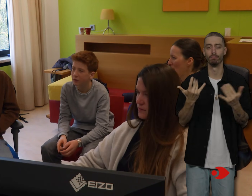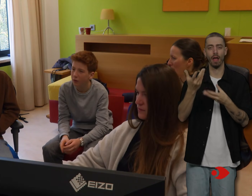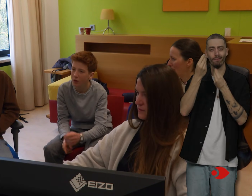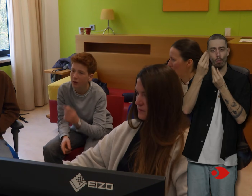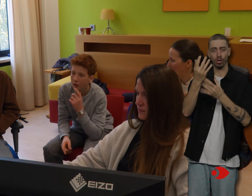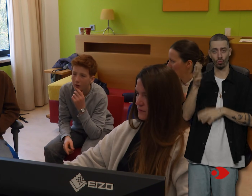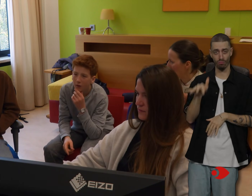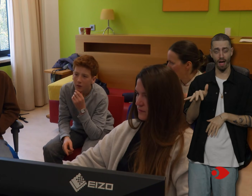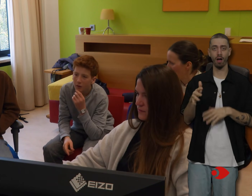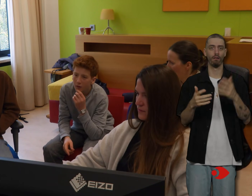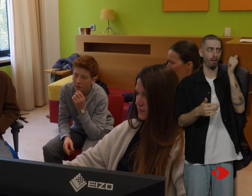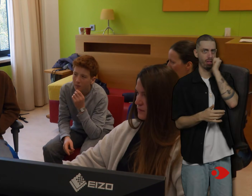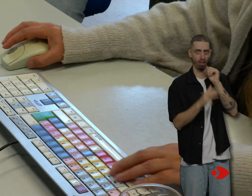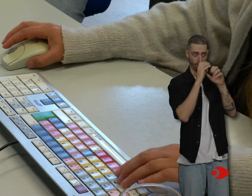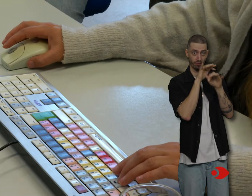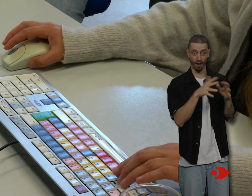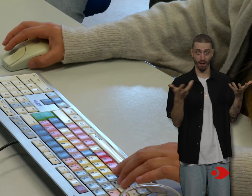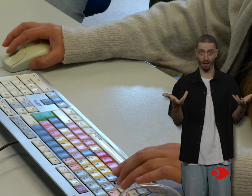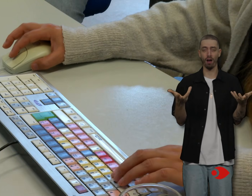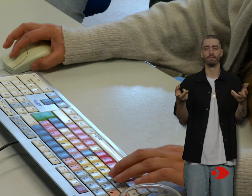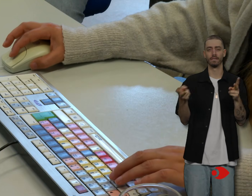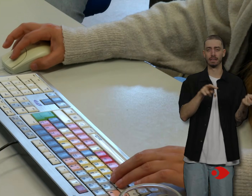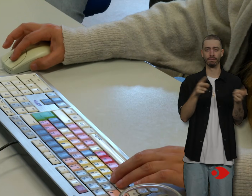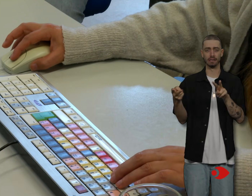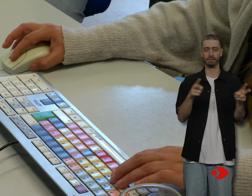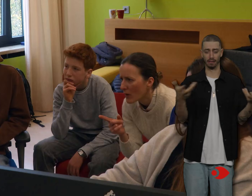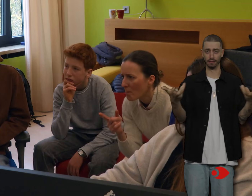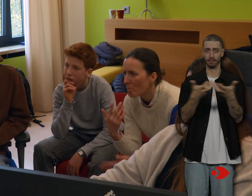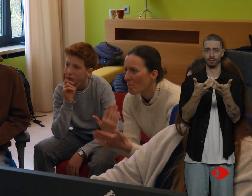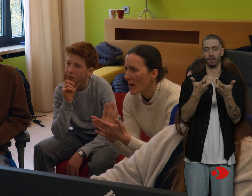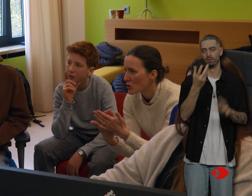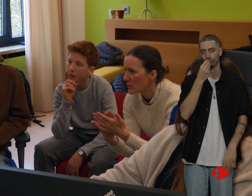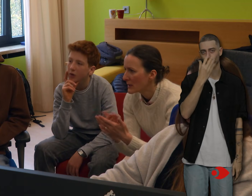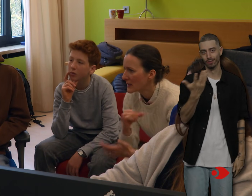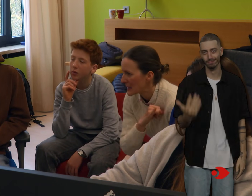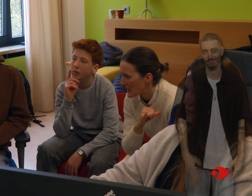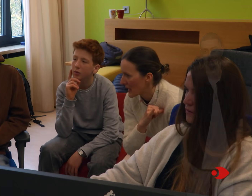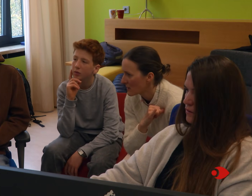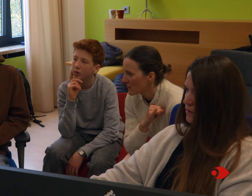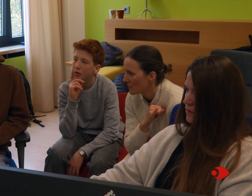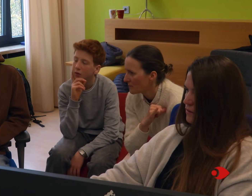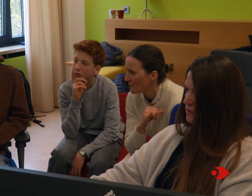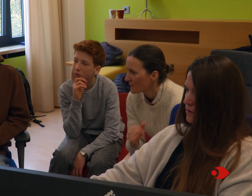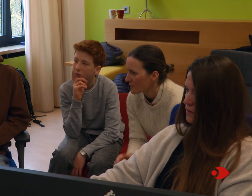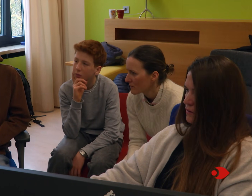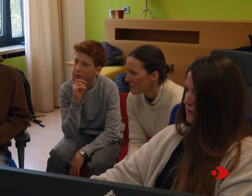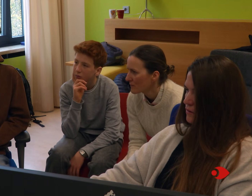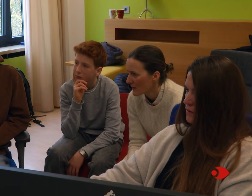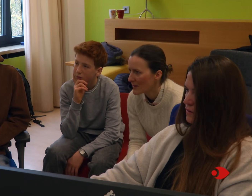und es geht natürlich viel um den richtigen Wechsel zwischen Spannung und Information. Das hier muss rein.